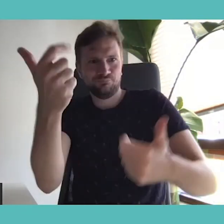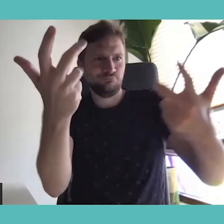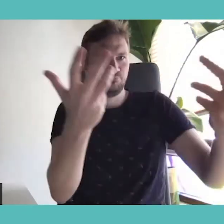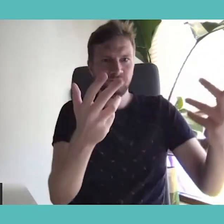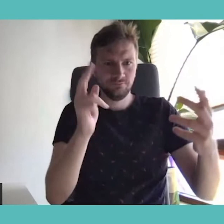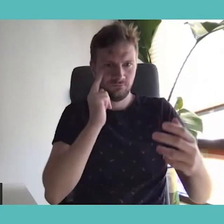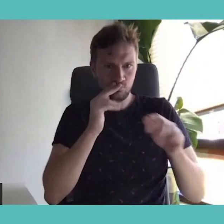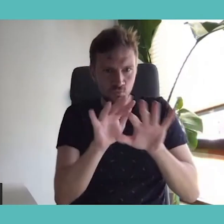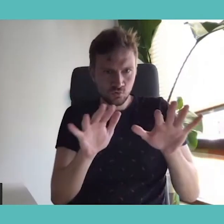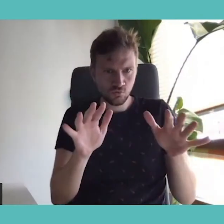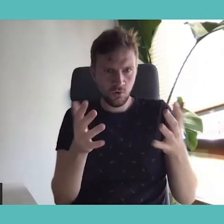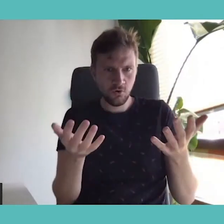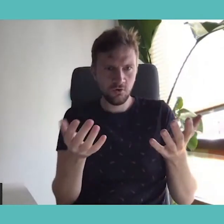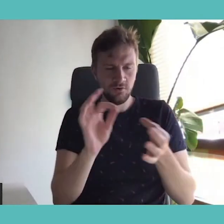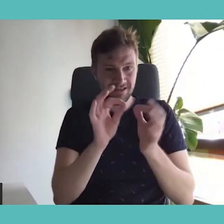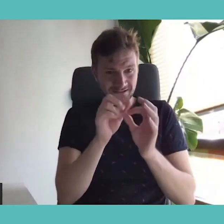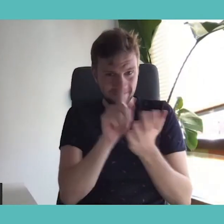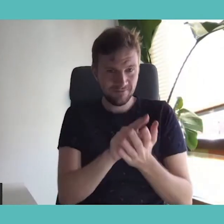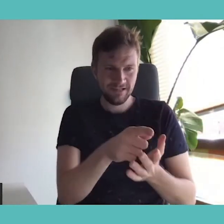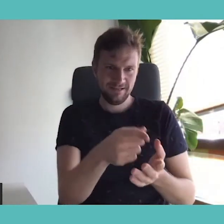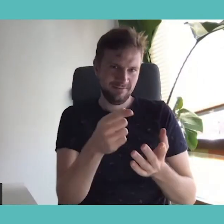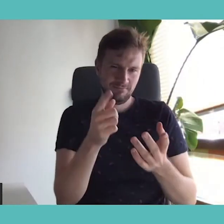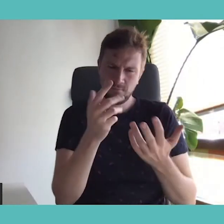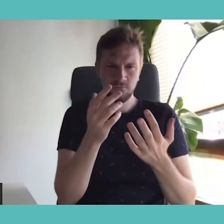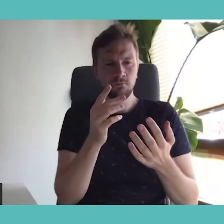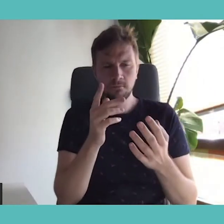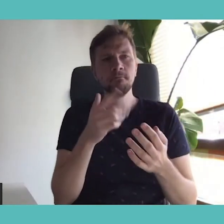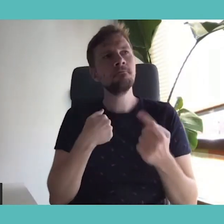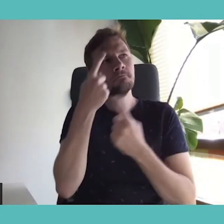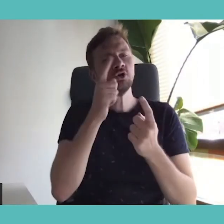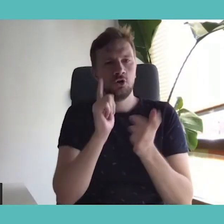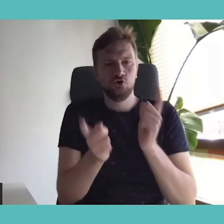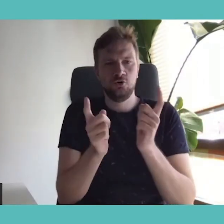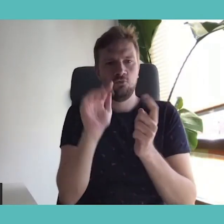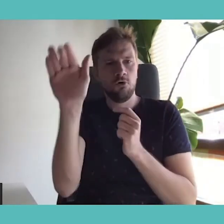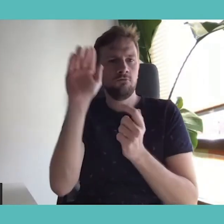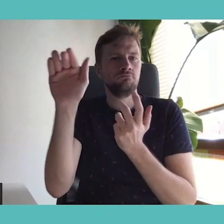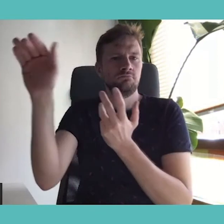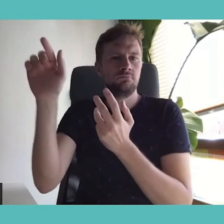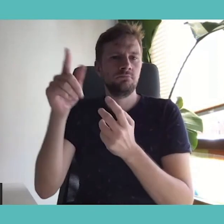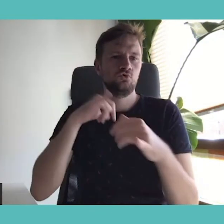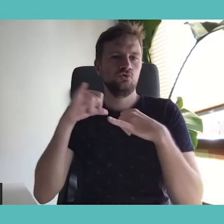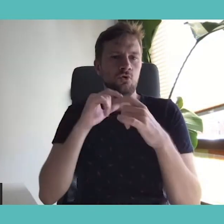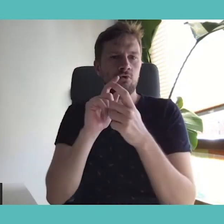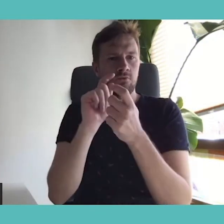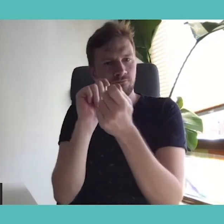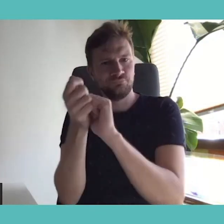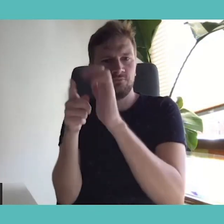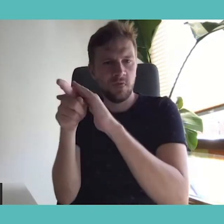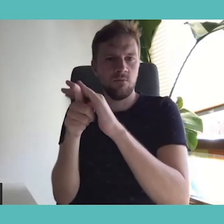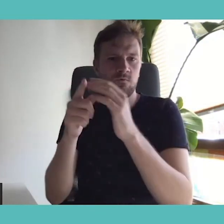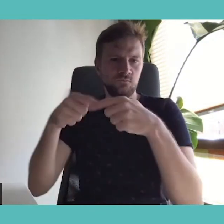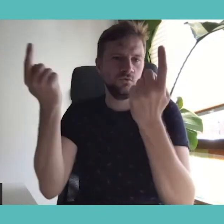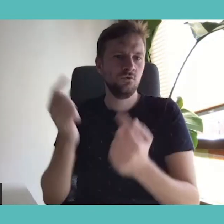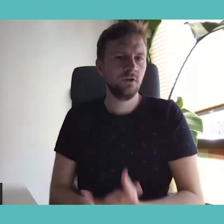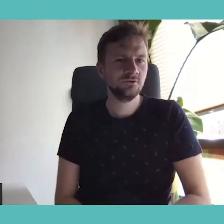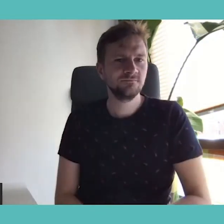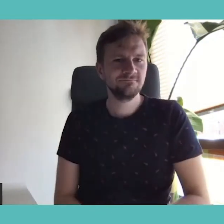Głuchych jest naprawdę dużo, gdyby tak się stało, może rząd by zmienił podejście.